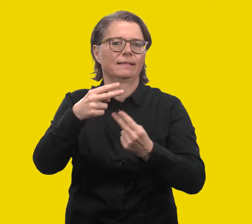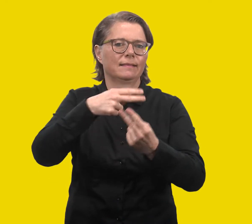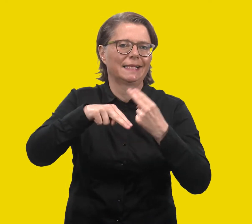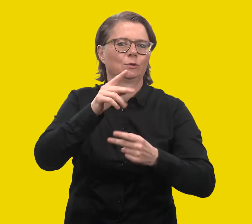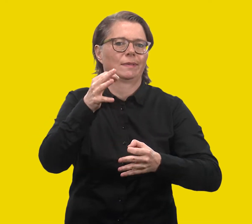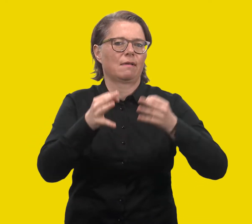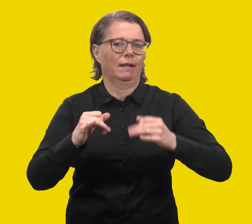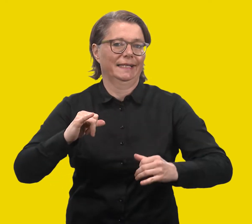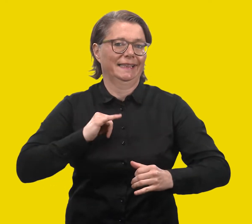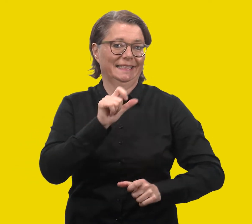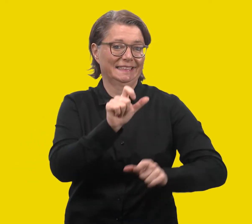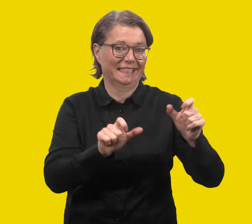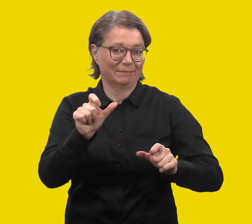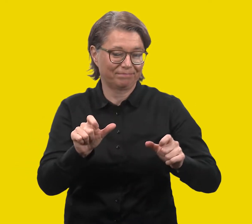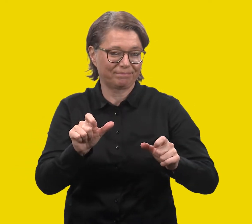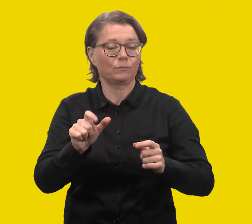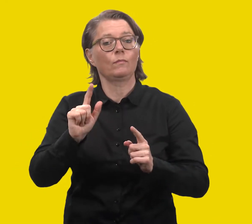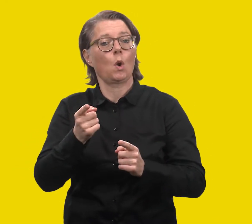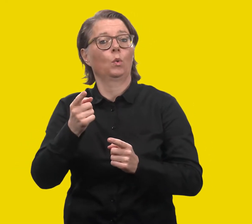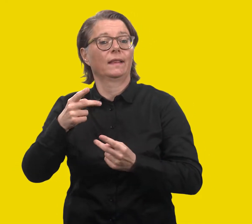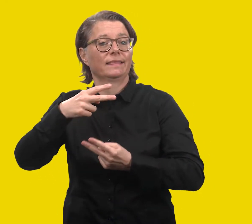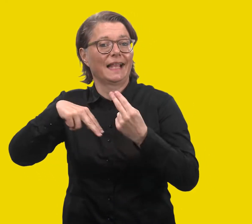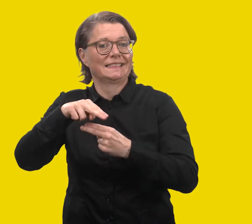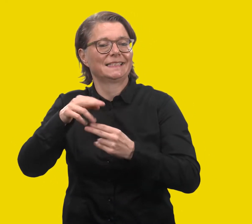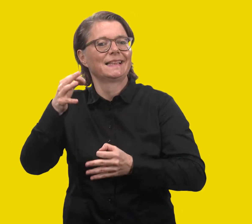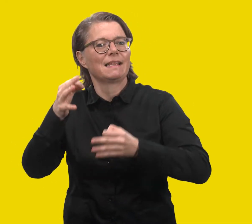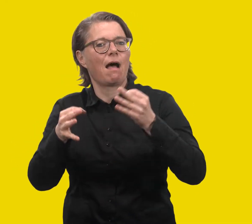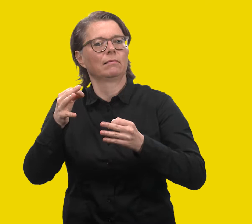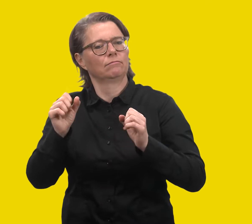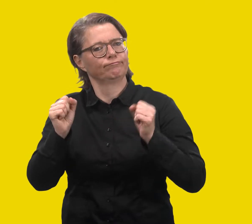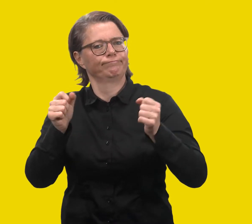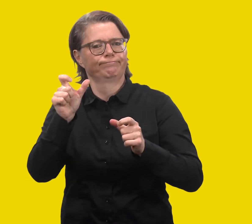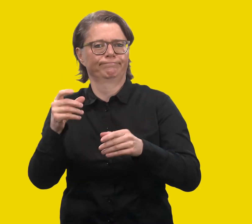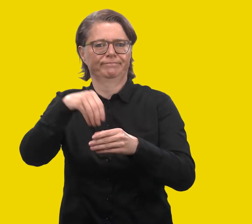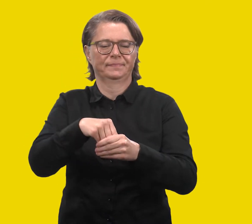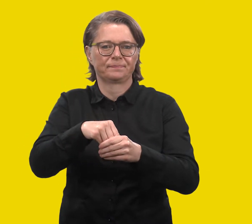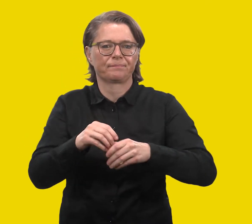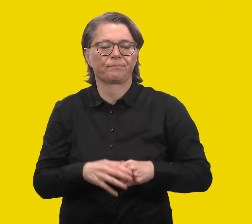Tanz- und Theaterinteressierte und -schaffende.